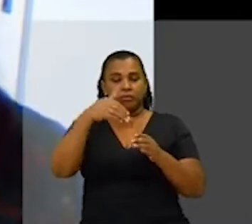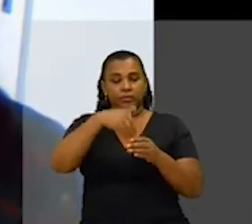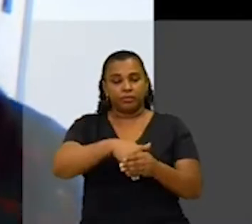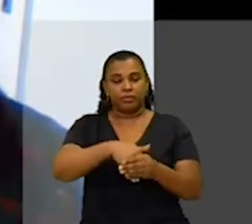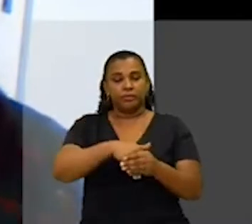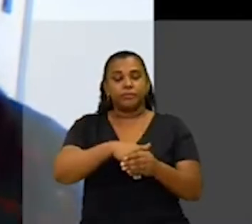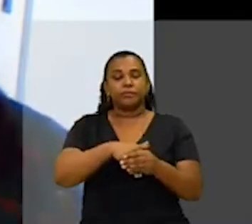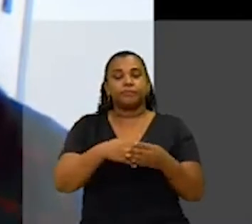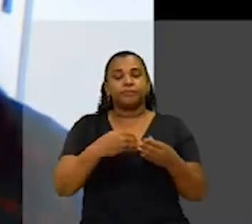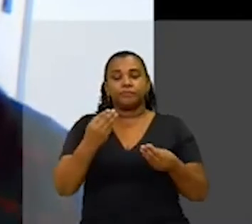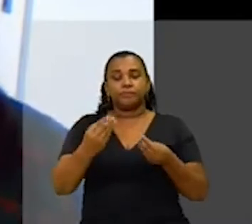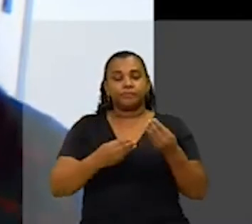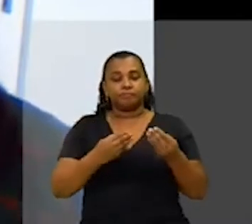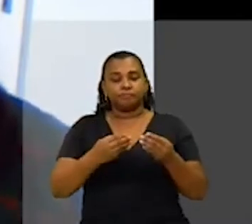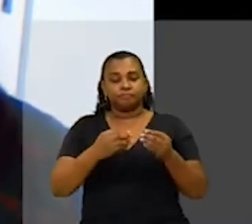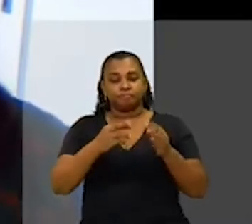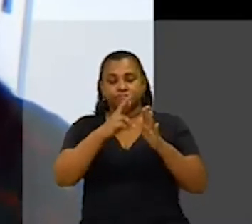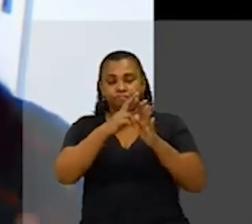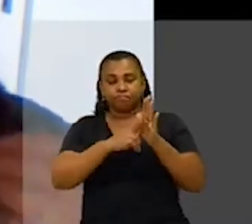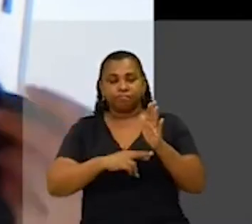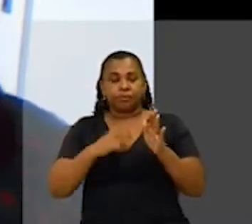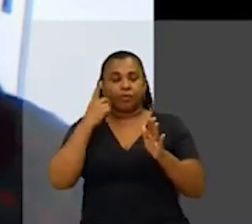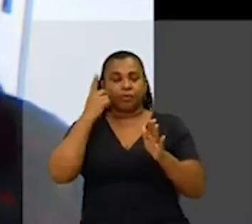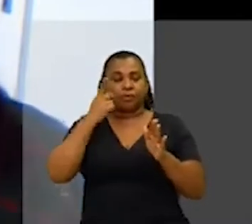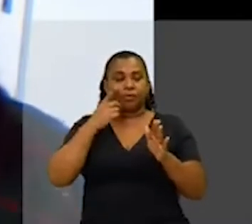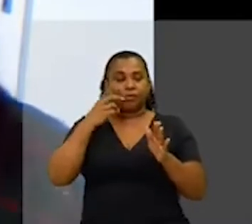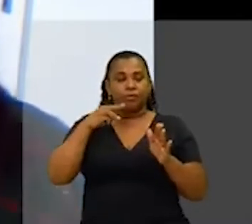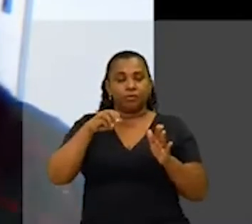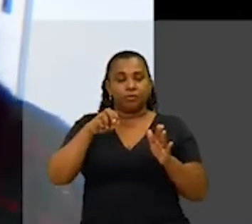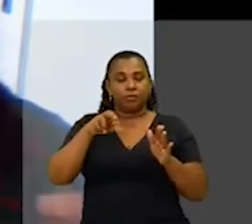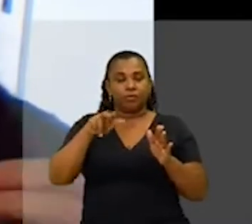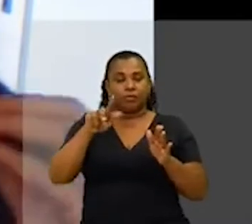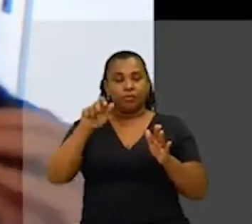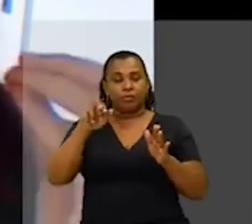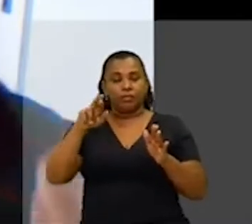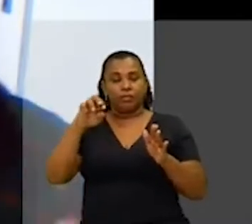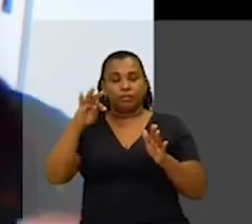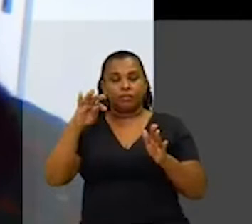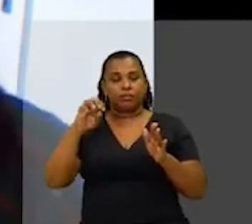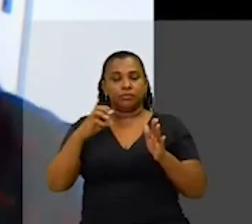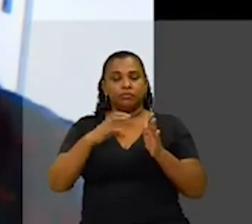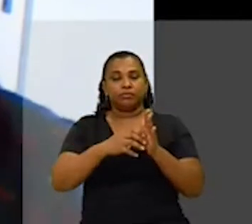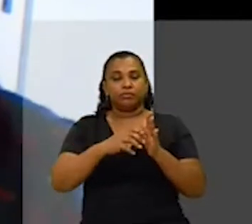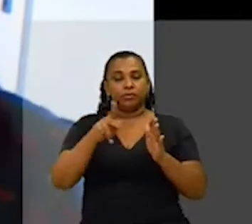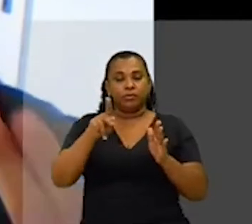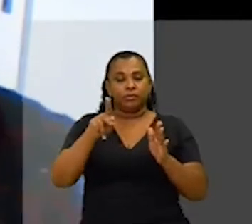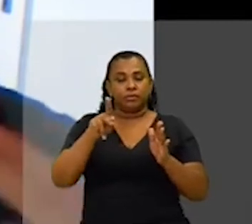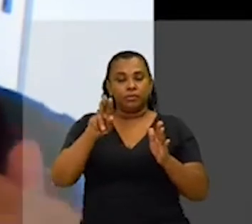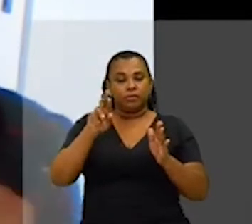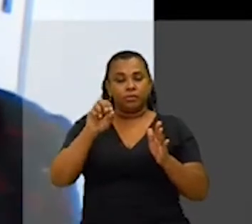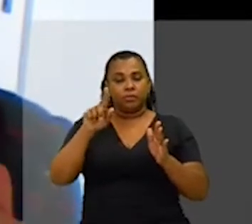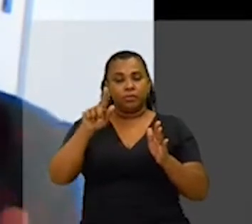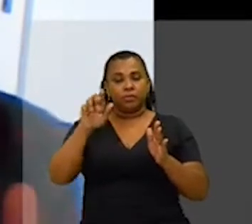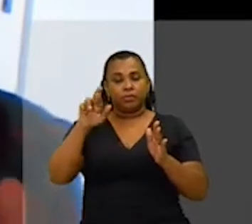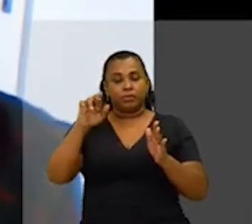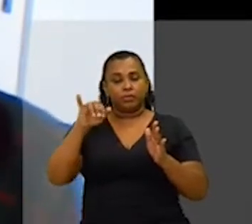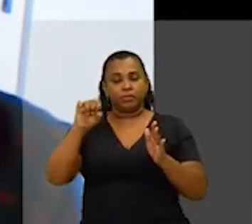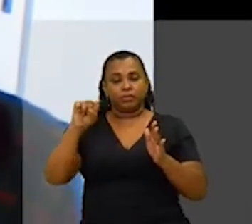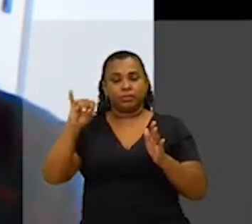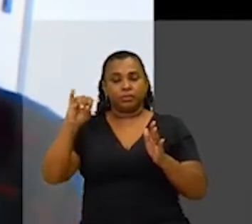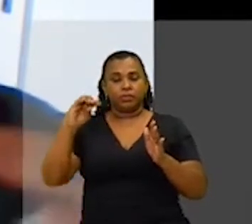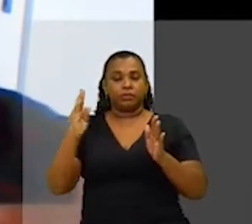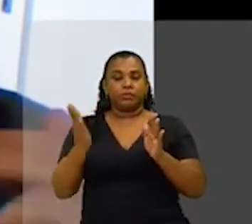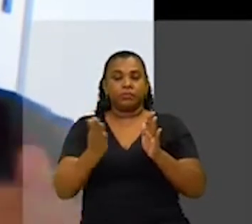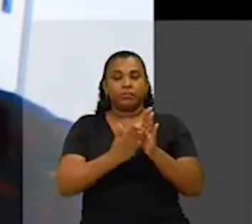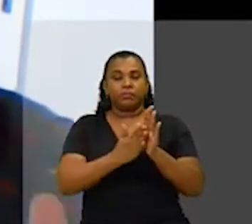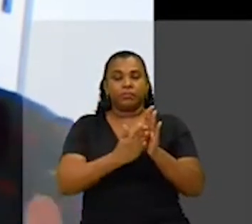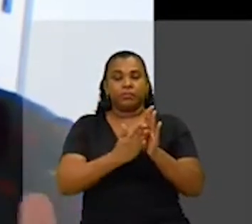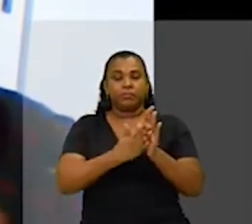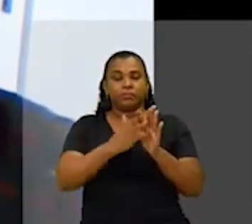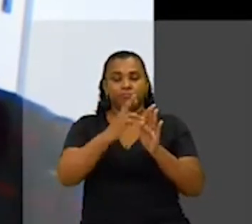a Margarete que é interessante chamar a atenção também que anda já passou nós temos Nápoles